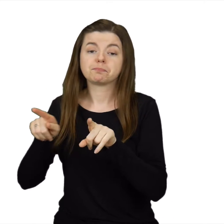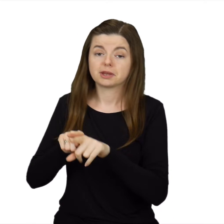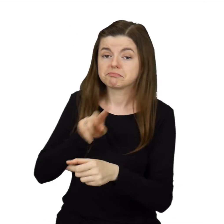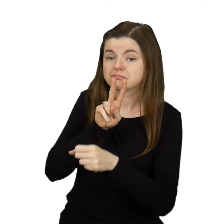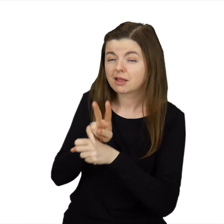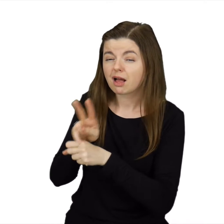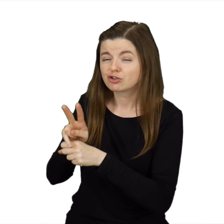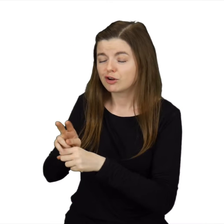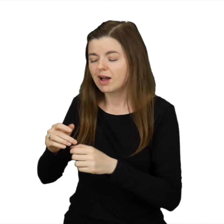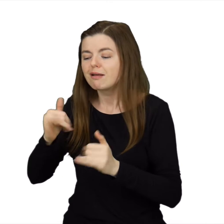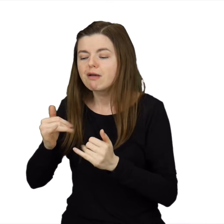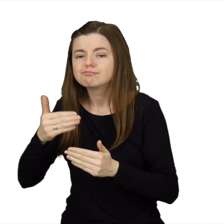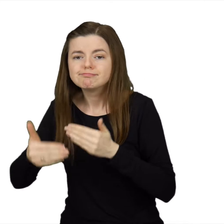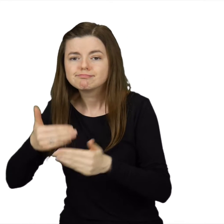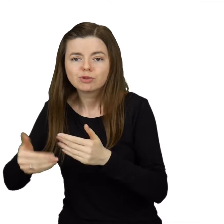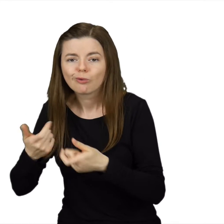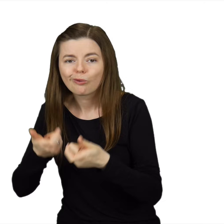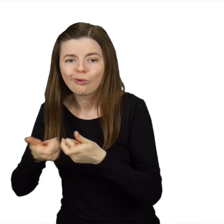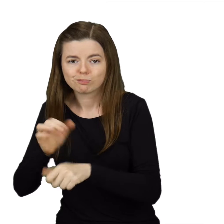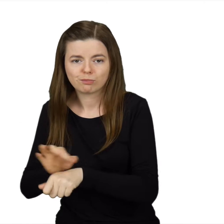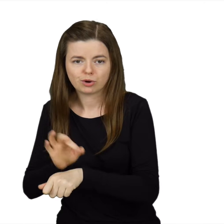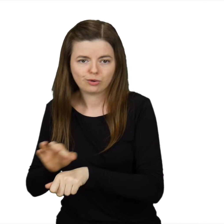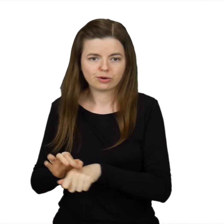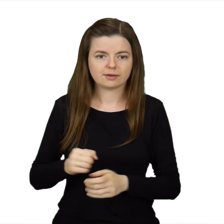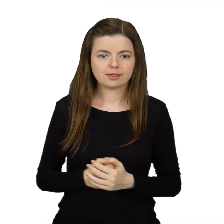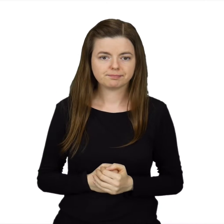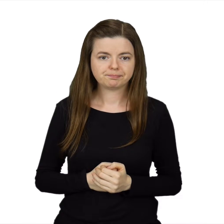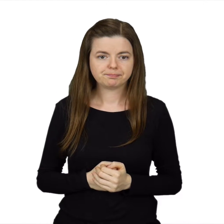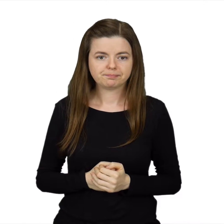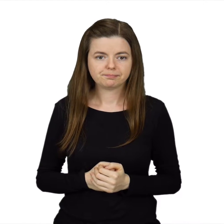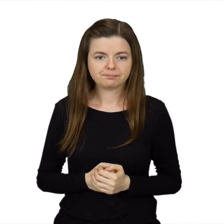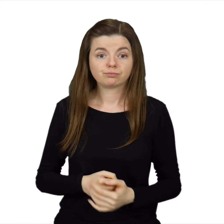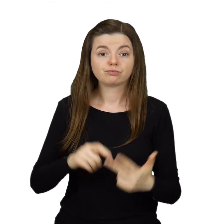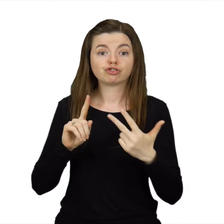oraz nadzorowanie procedury ich sporządzania,